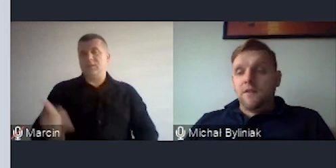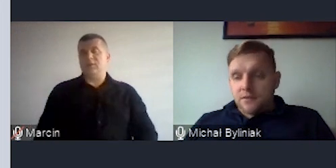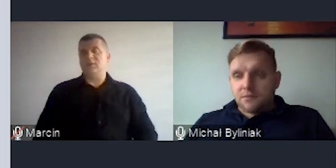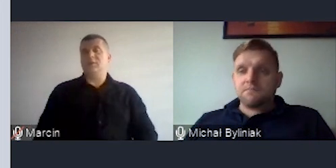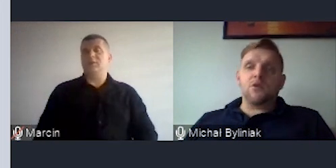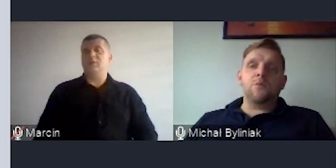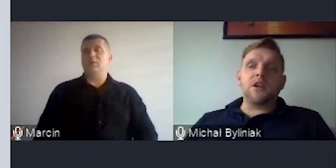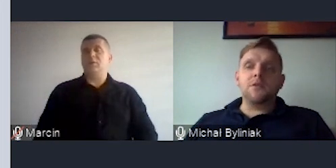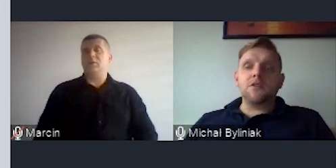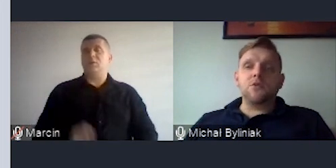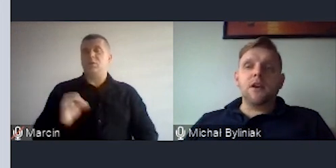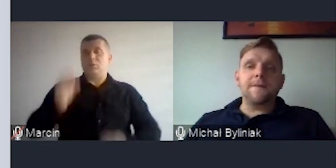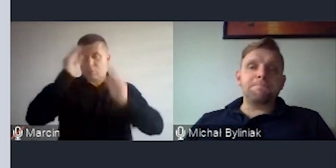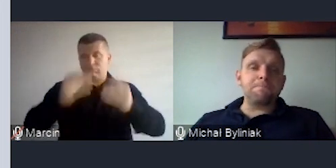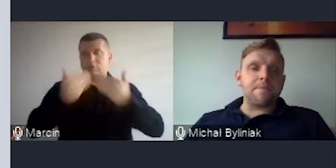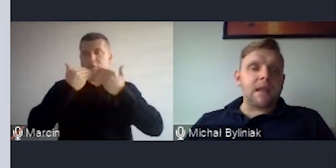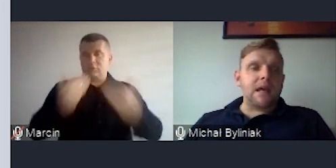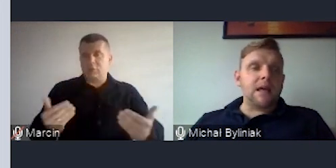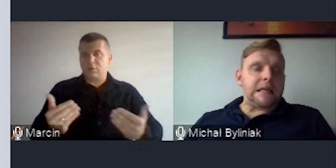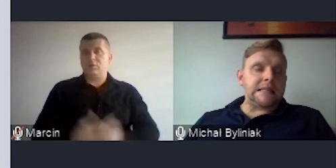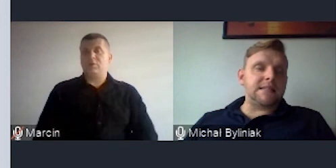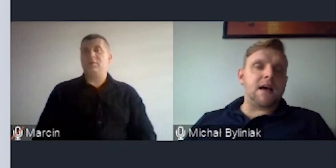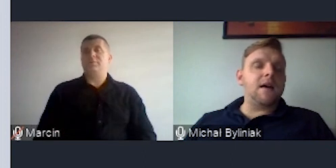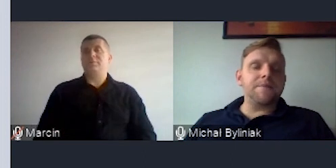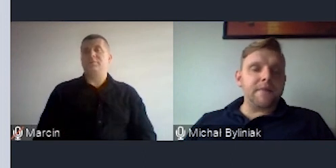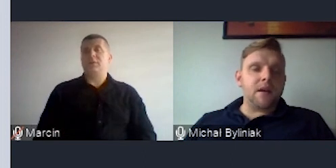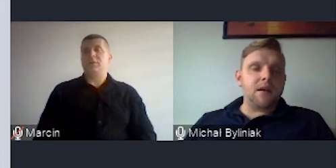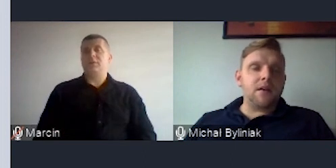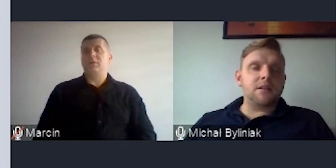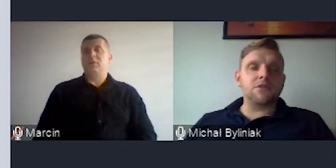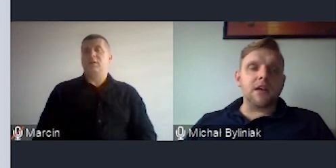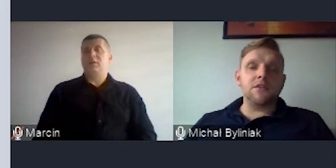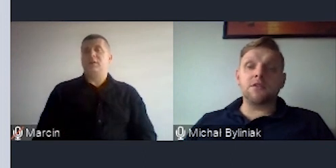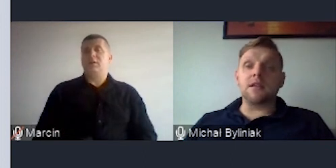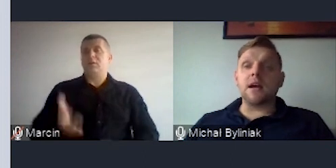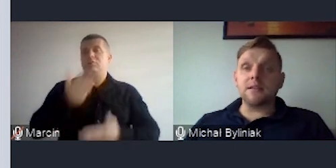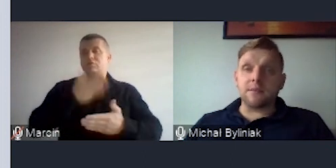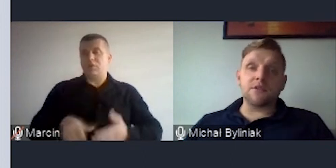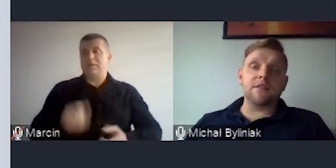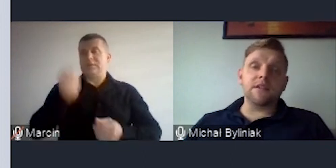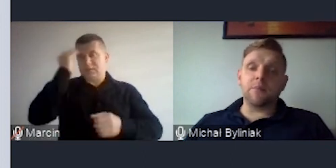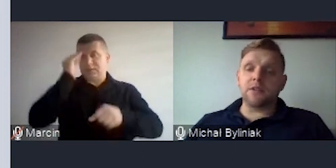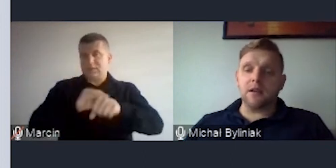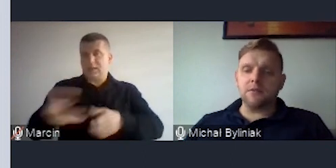Więc uprzejmie dziękuję za tę część. Zachęcam do zadawania pytań.